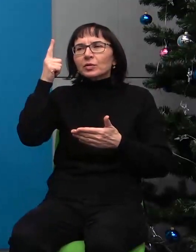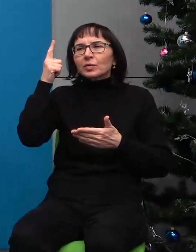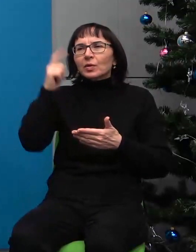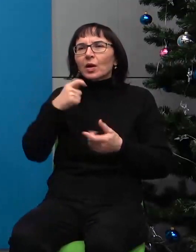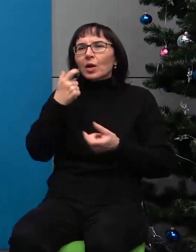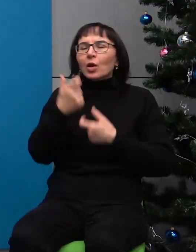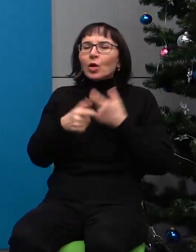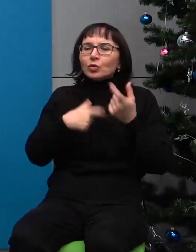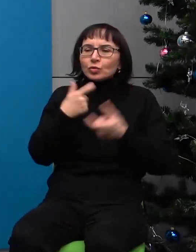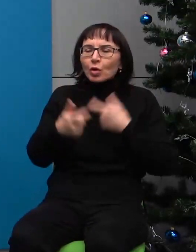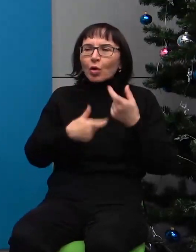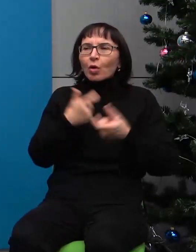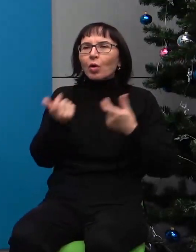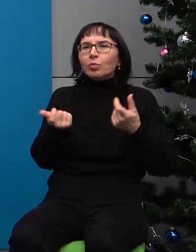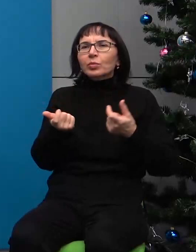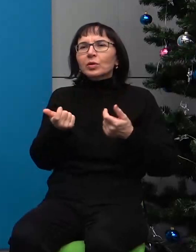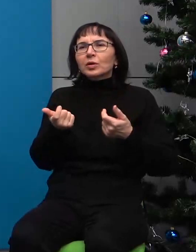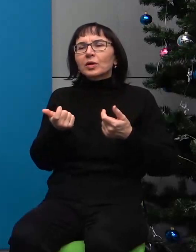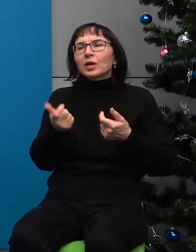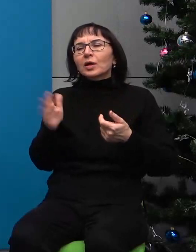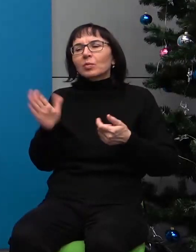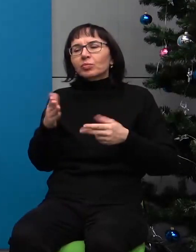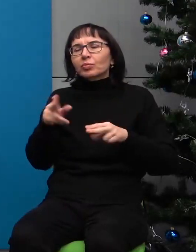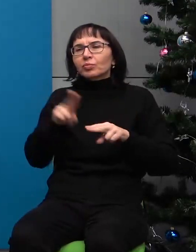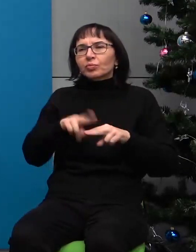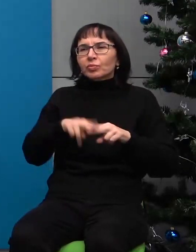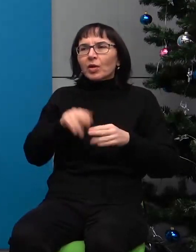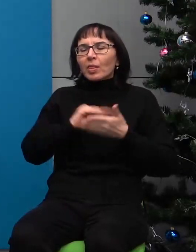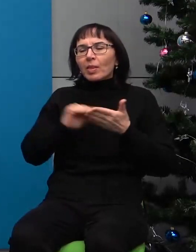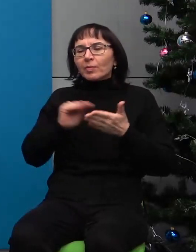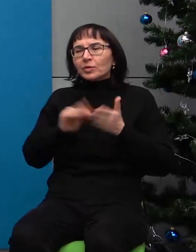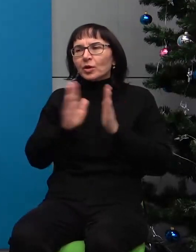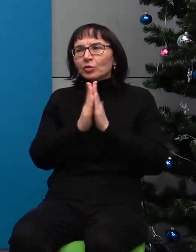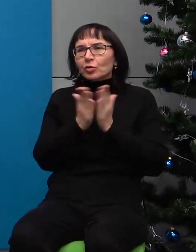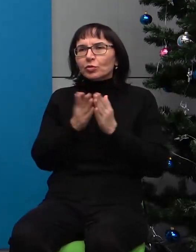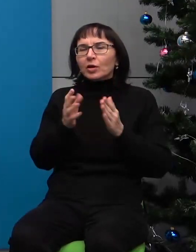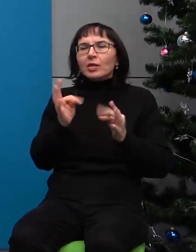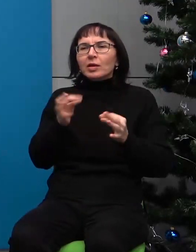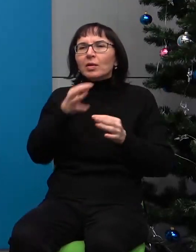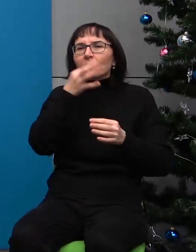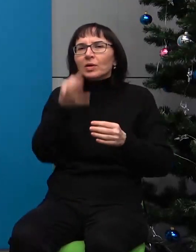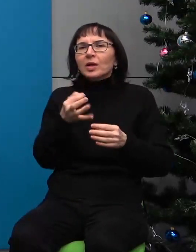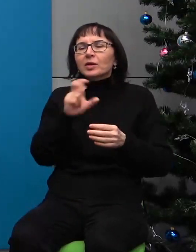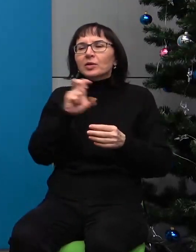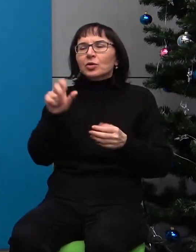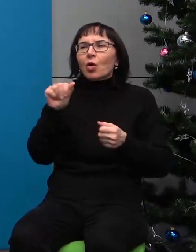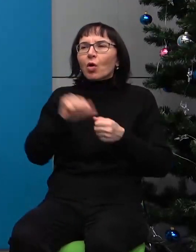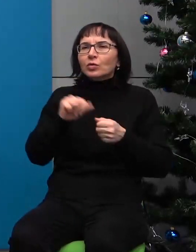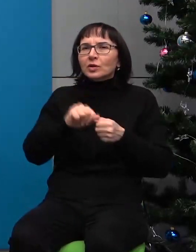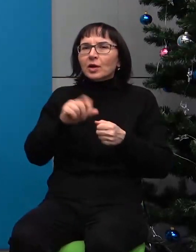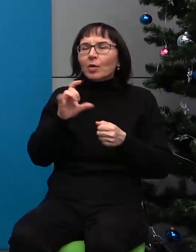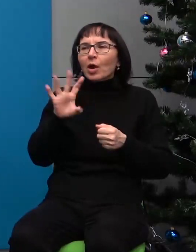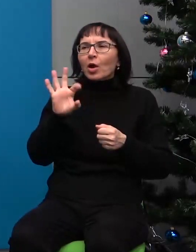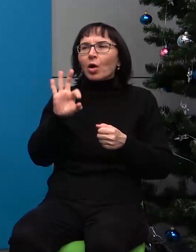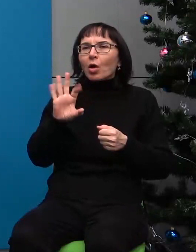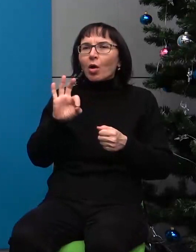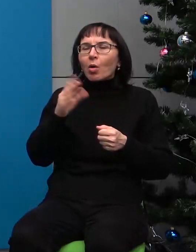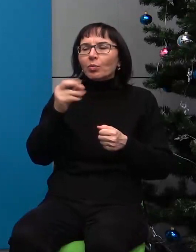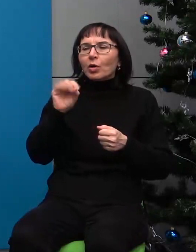jakieś urządzenie, napisze o kimś książkę. I pytanie, czy my teraz oceniamy, że jakby, nie wiem, Gombrowicz usiadł i napisał tą książkę.